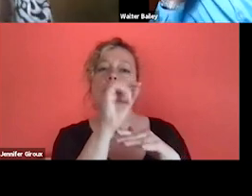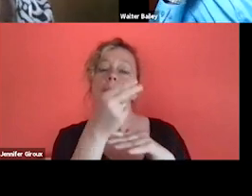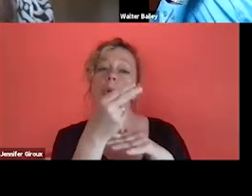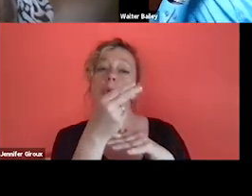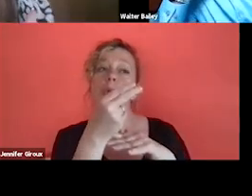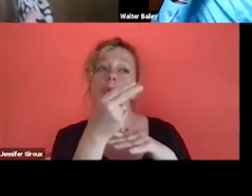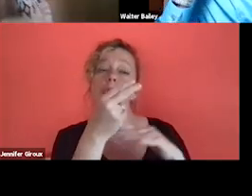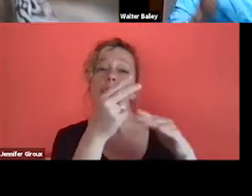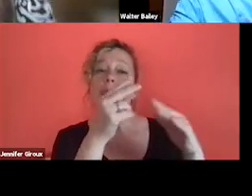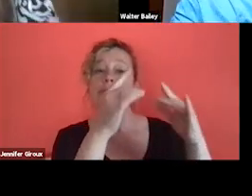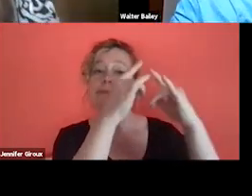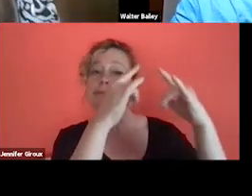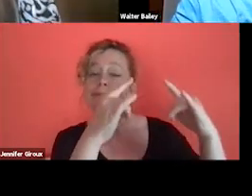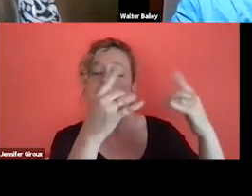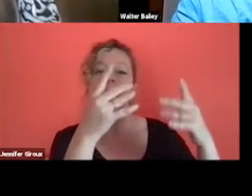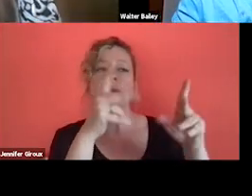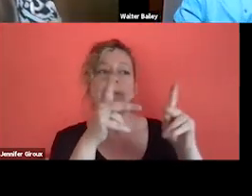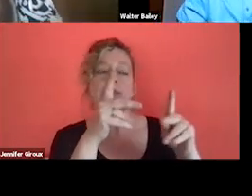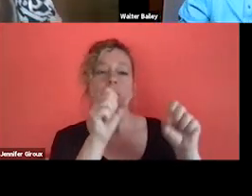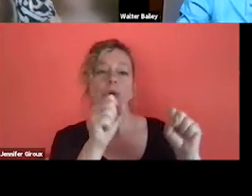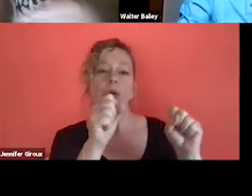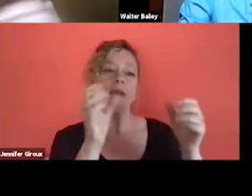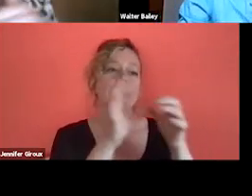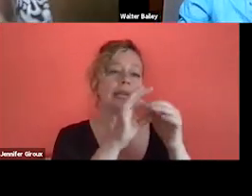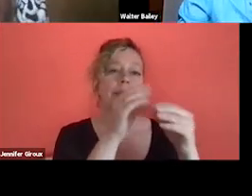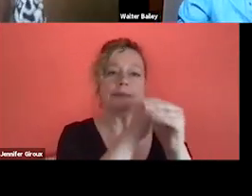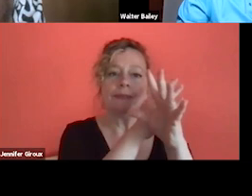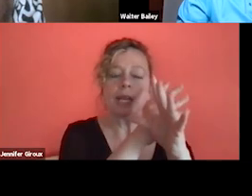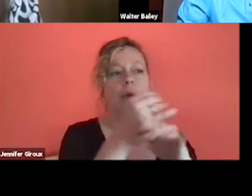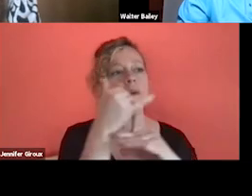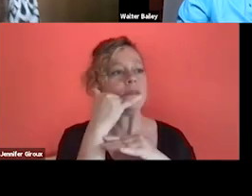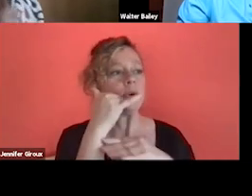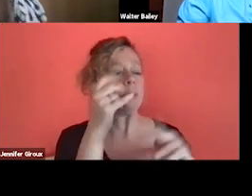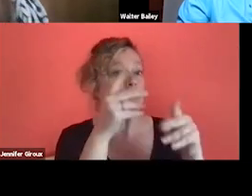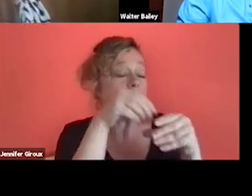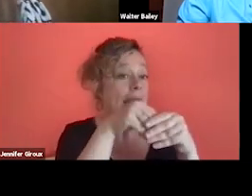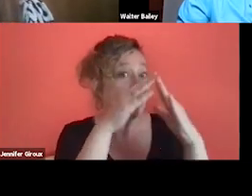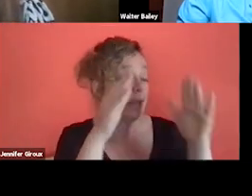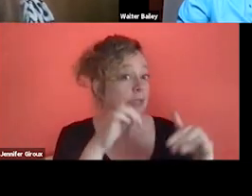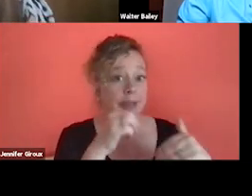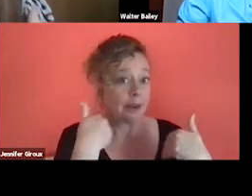con un proveedor por vídeo o por teléfono. Entonces, si las personas incluso en la vivienda no tuvieran un teléfono,